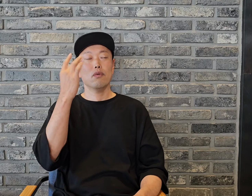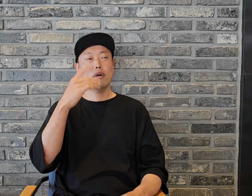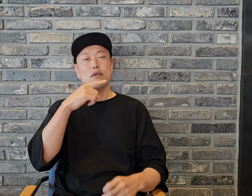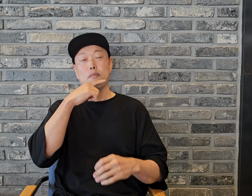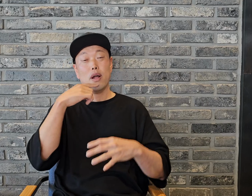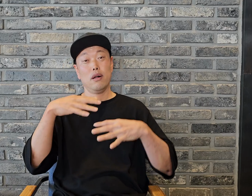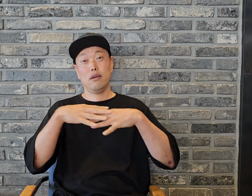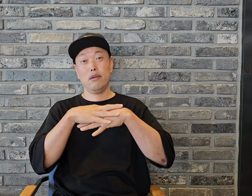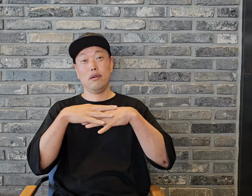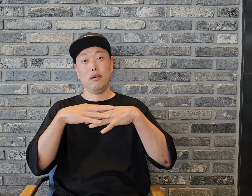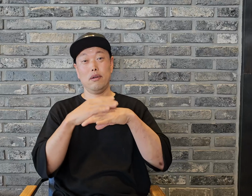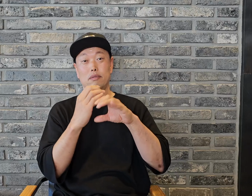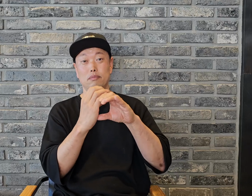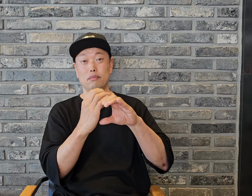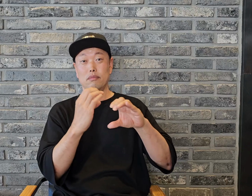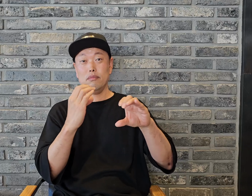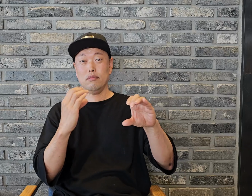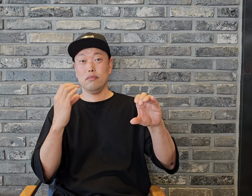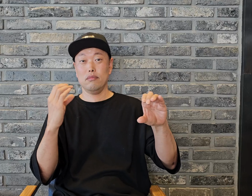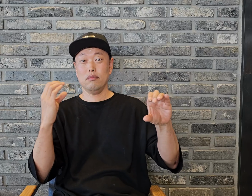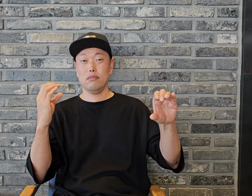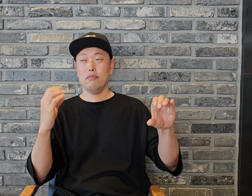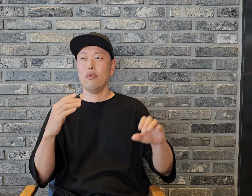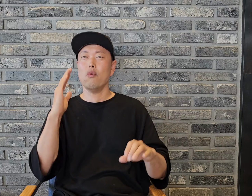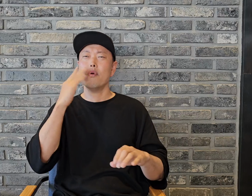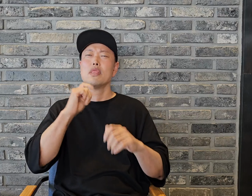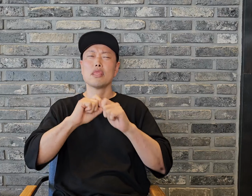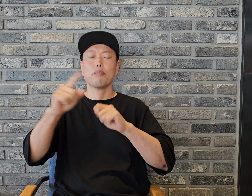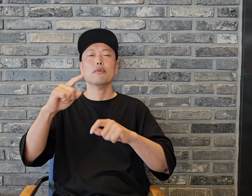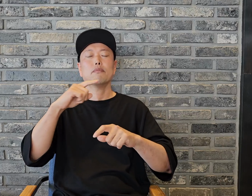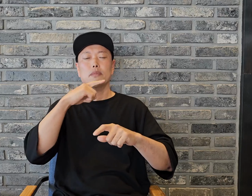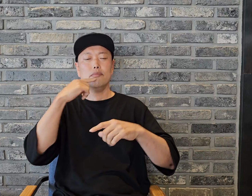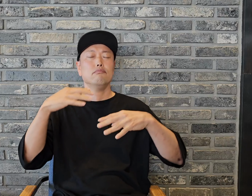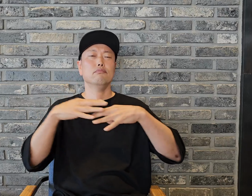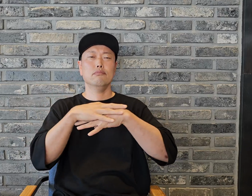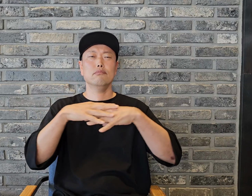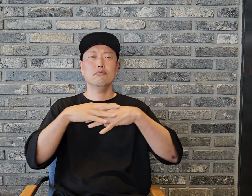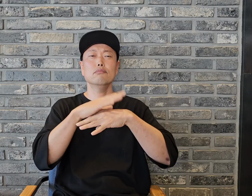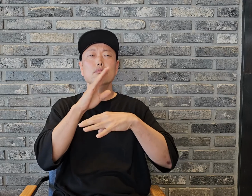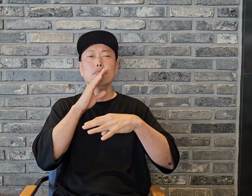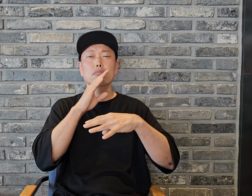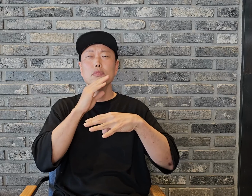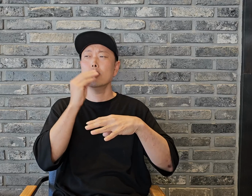원래 혈관을 저렇게 표현하는 것 맞는데 대부분의 농인분은 ‘혈액순환’으로 표현하기도 하죠